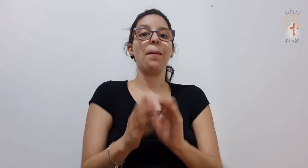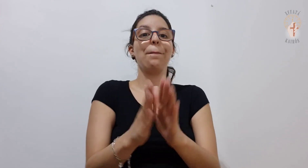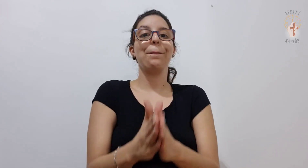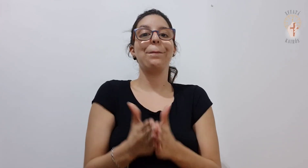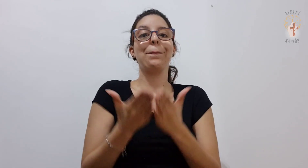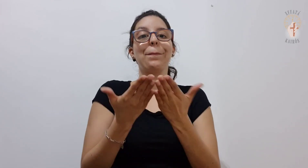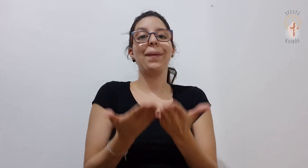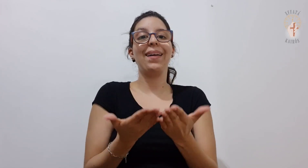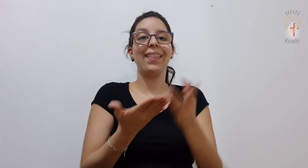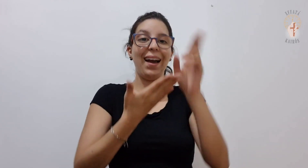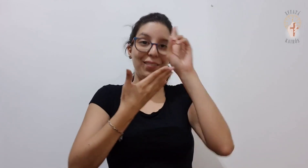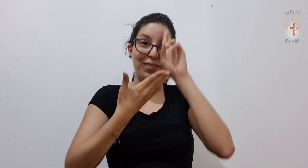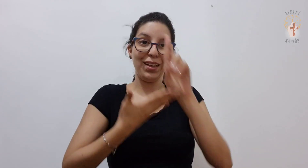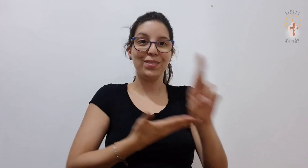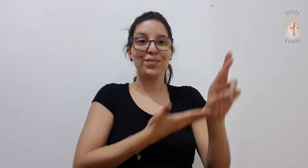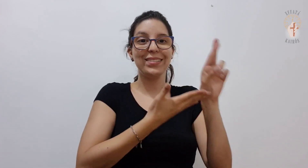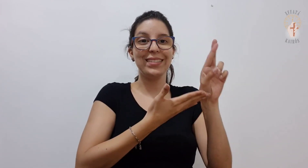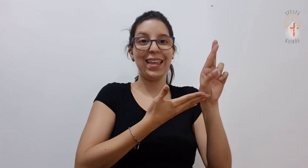Palavra do Senhor.